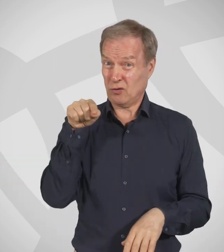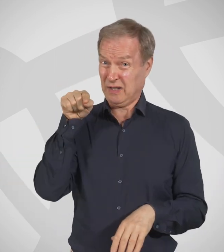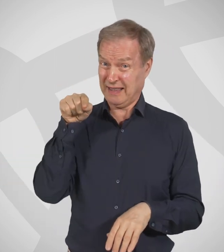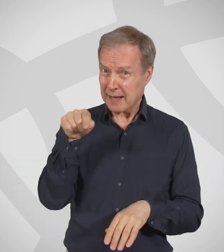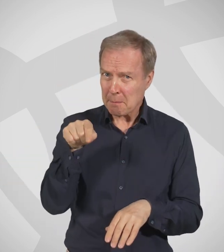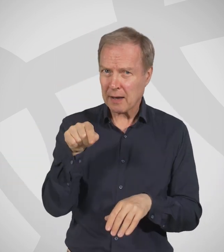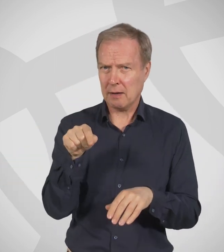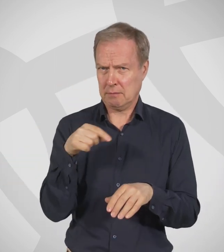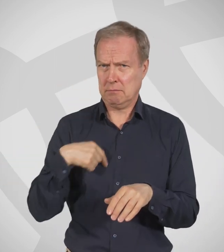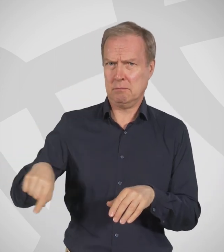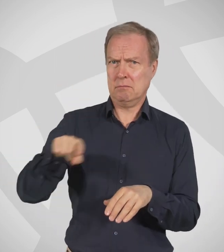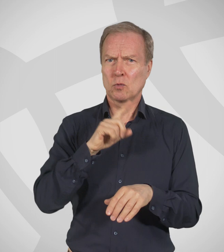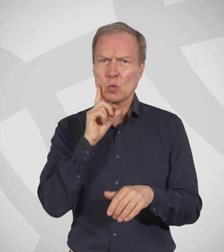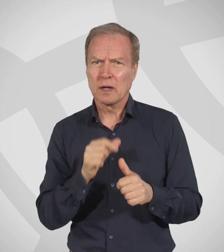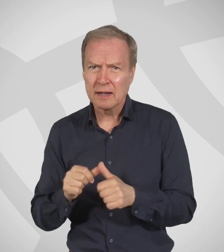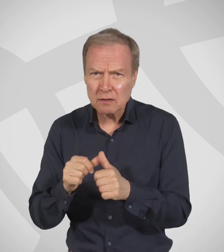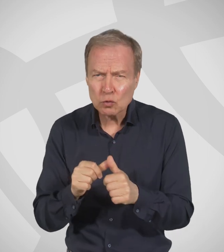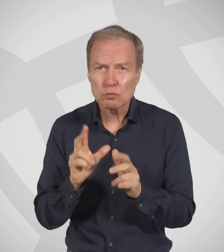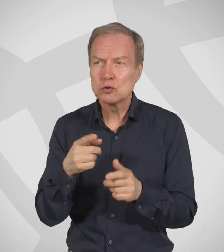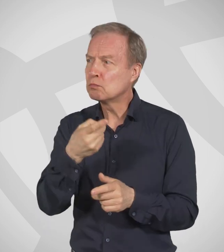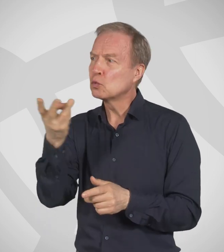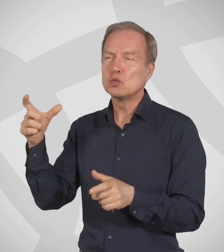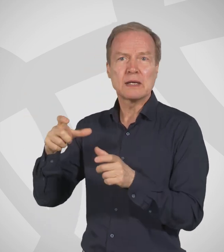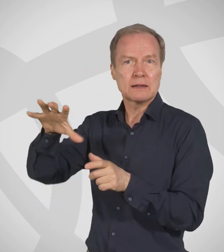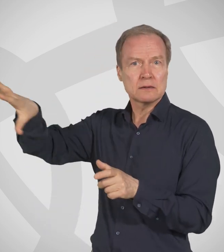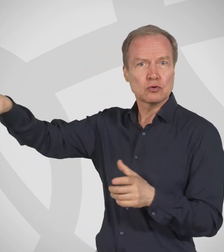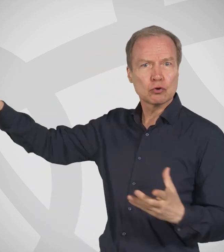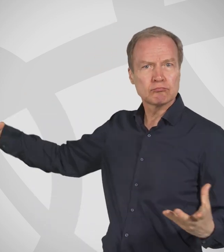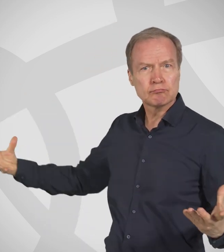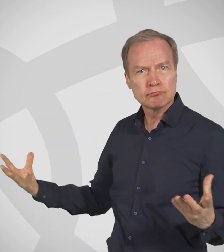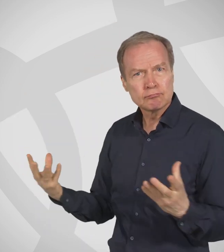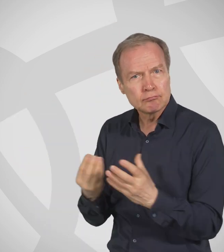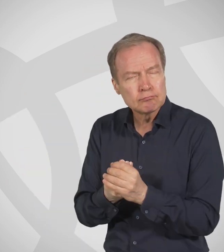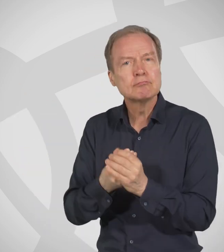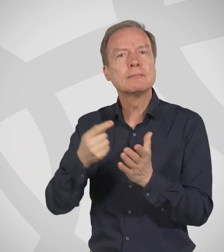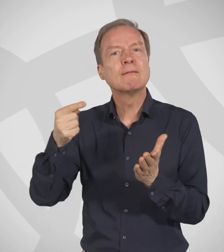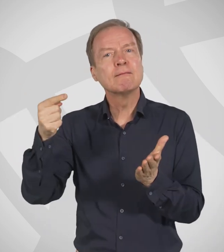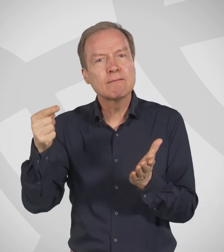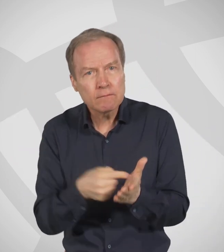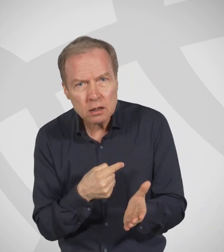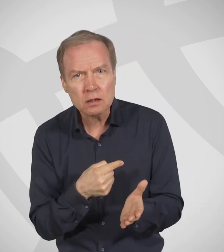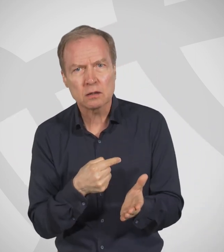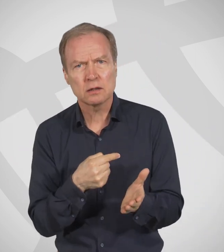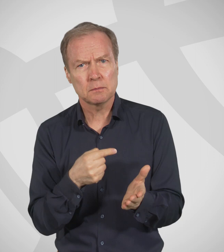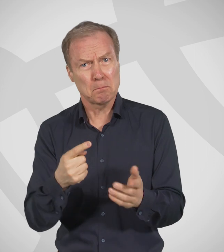Kuurojen Liitto yhdessä muiden järjestöjen kanssa vaatii, -